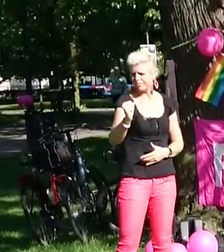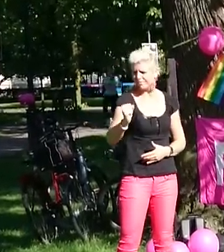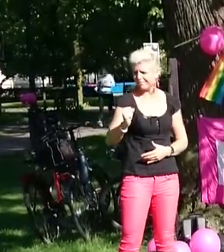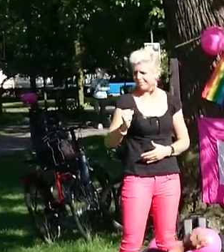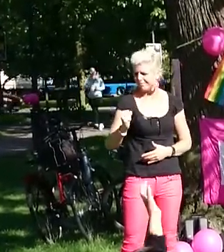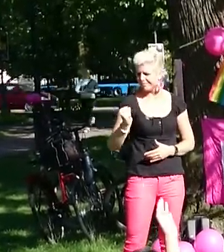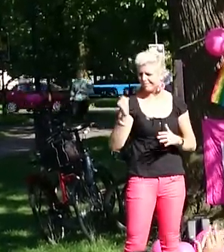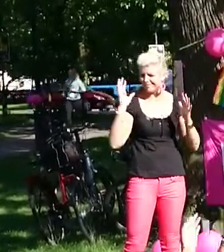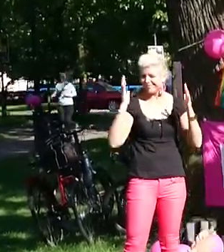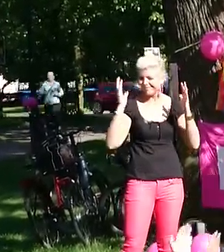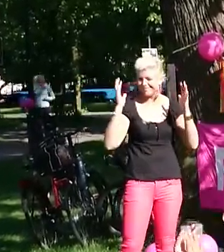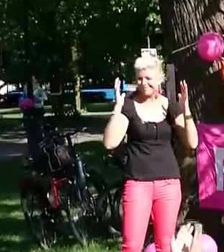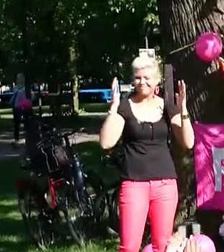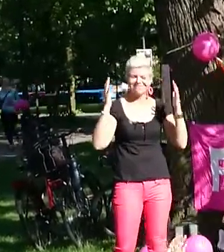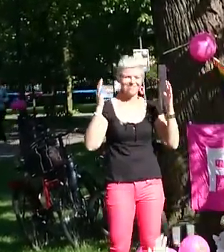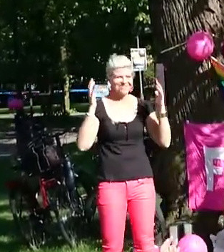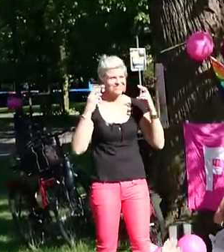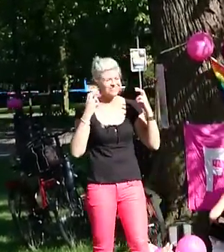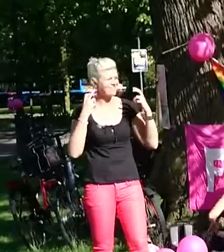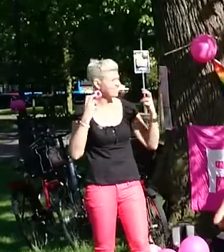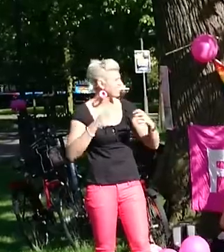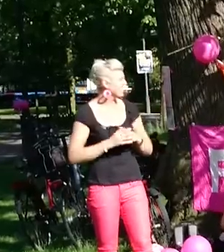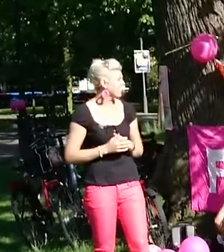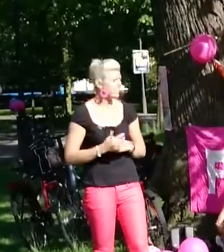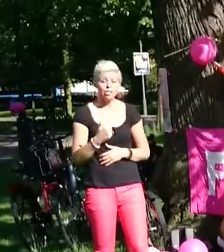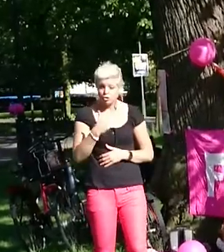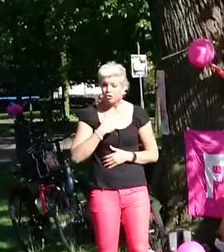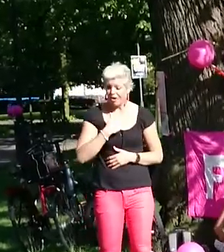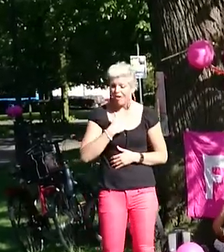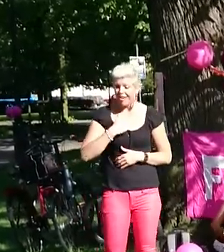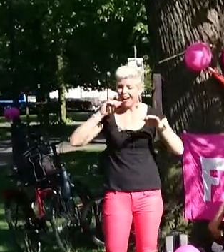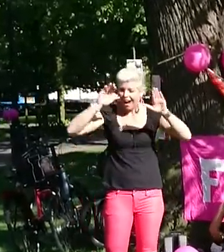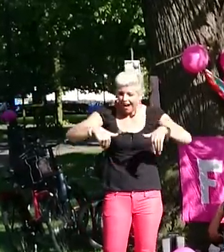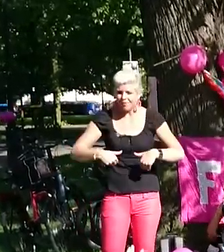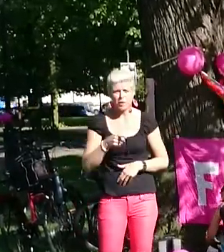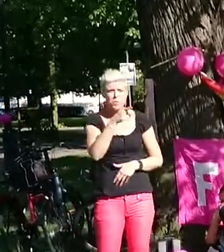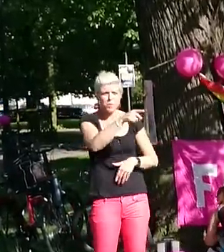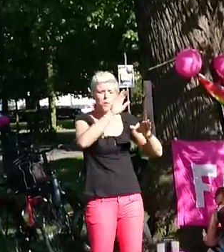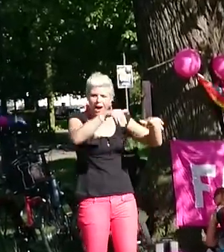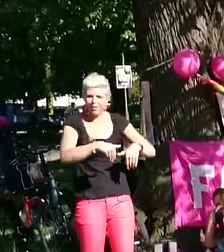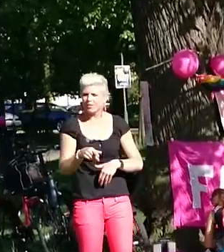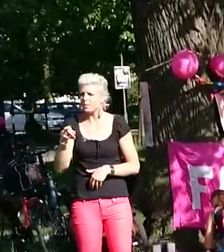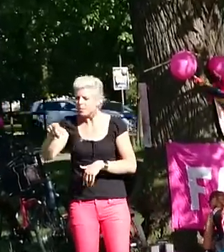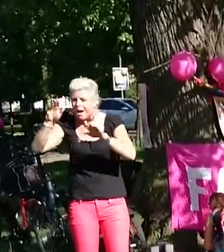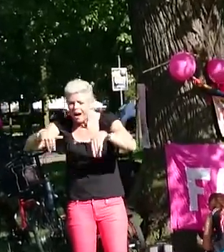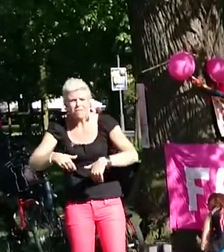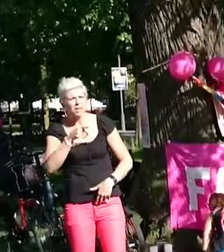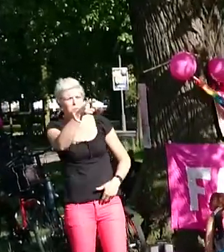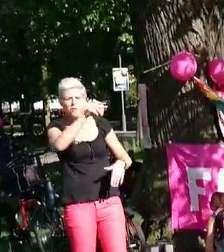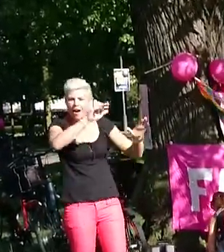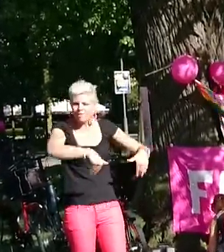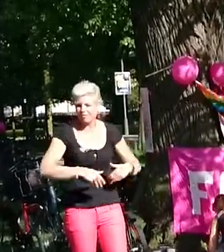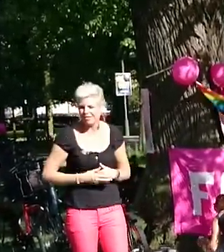[Jubel och applåder] Jag gjorde det. Du gjorde det. Du gjorde det och du gjorde det.